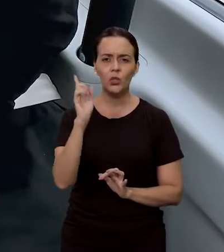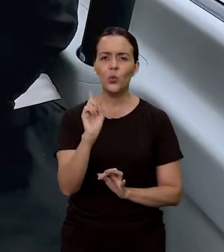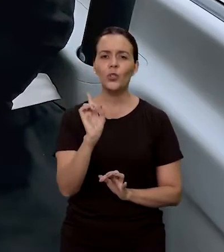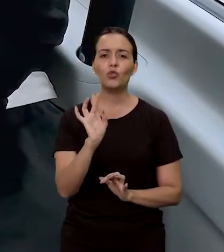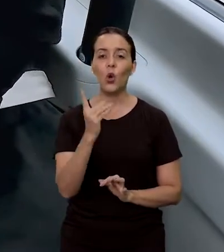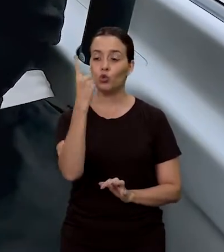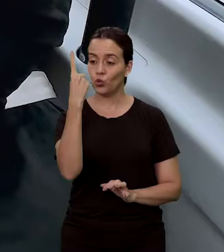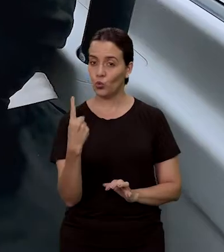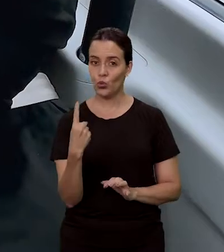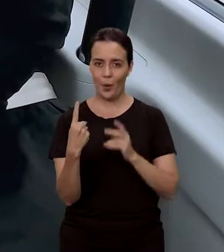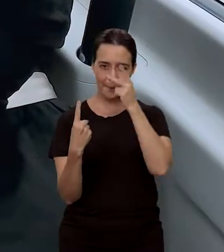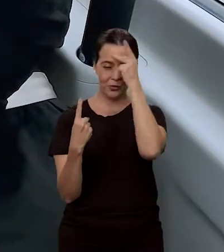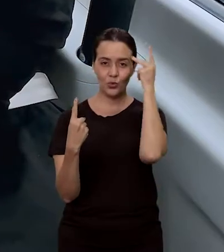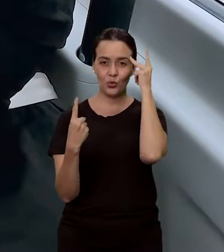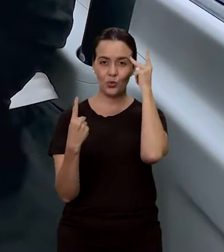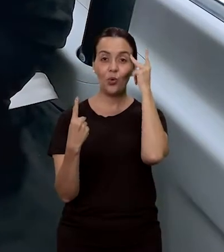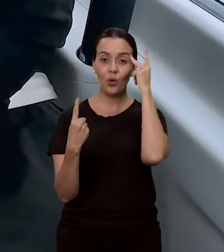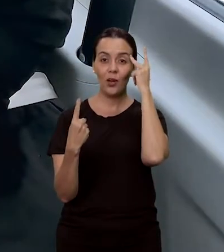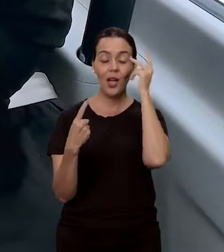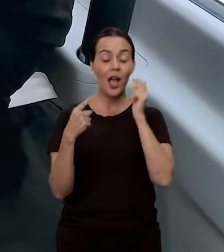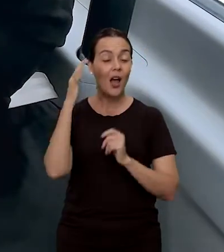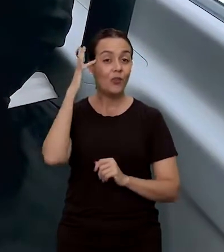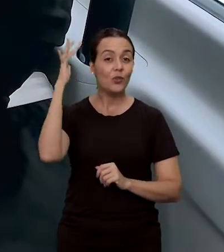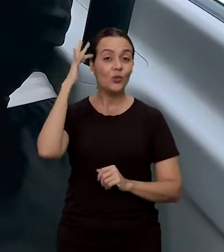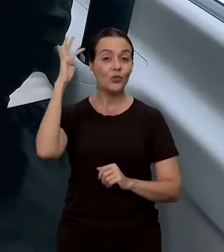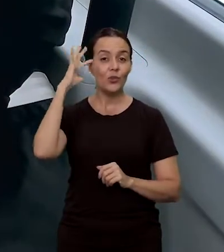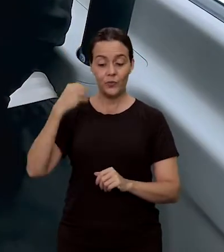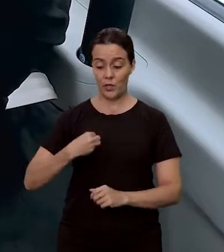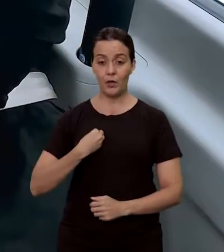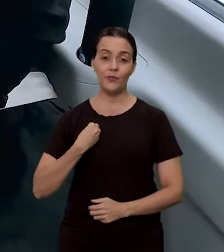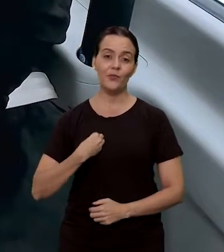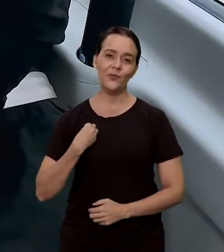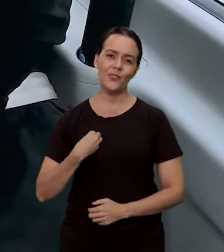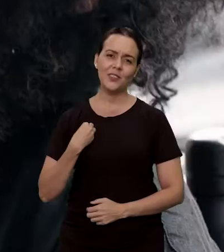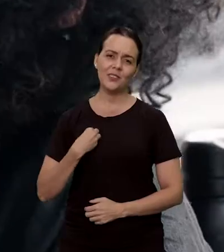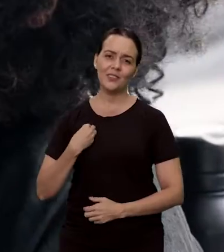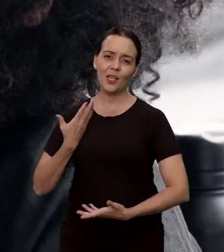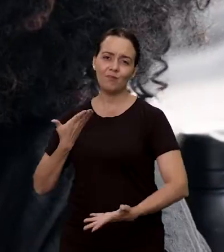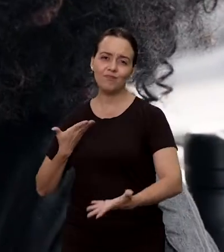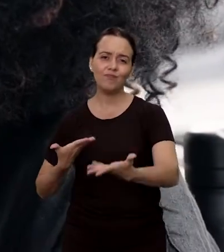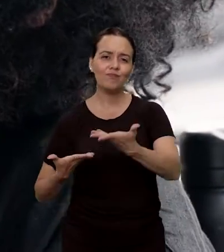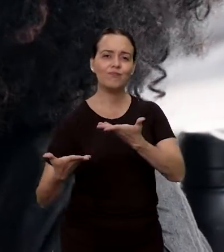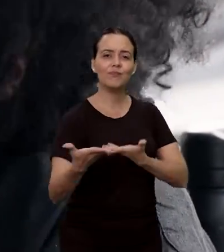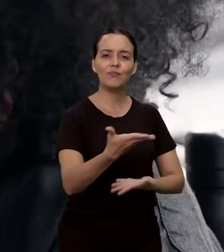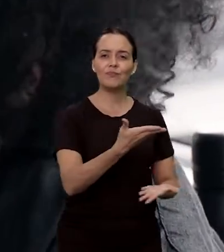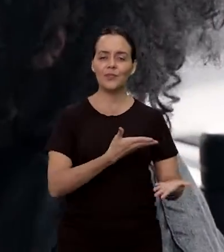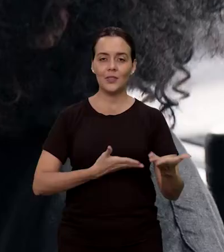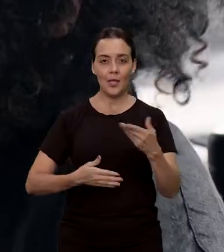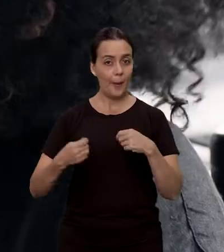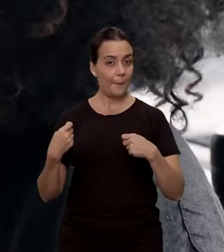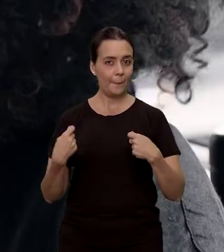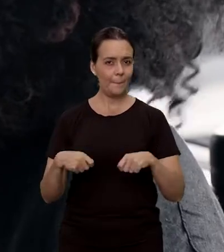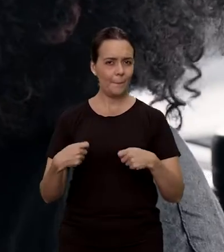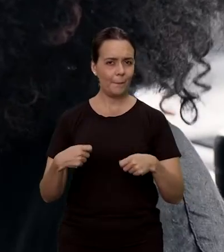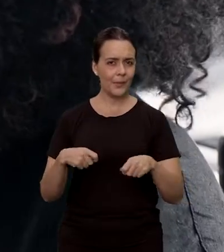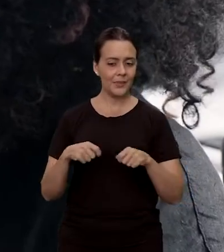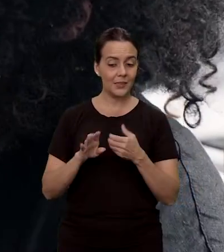de quem estuda filosofia, ela é um atributo da vida. Nós precisamos desprender o olhar do ocidente,